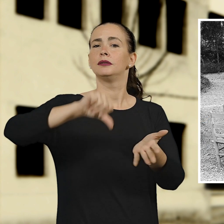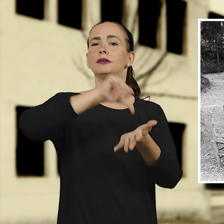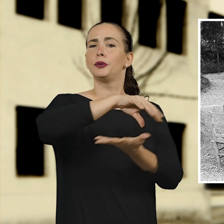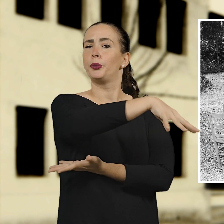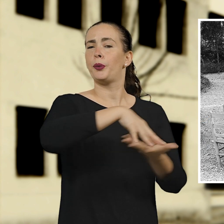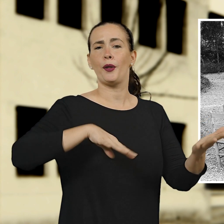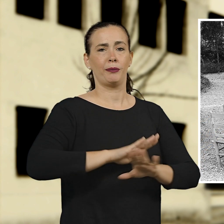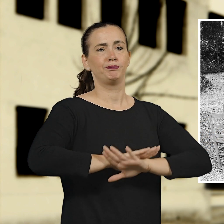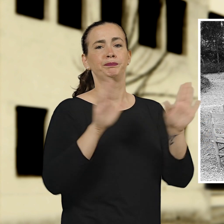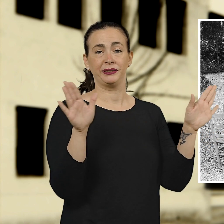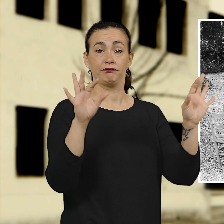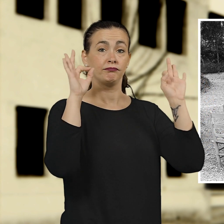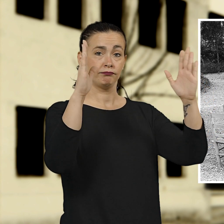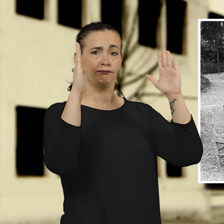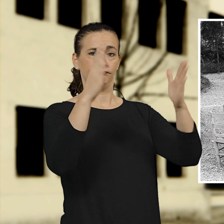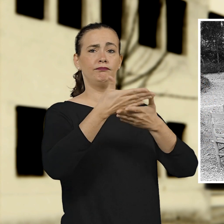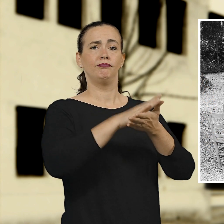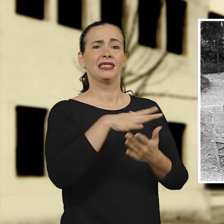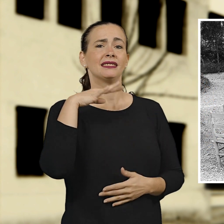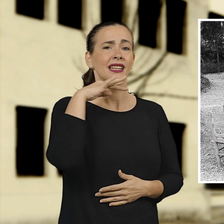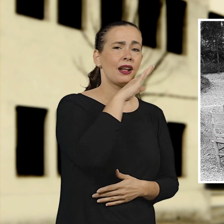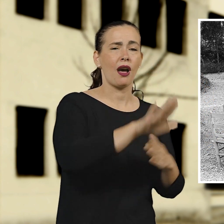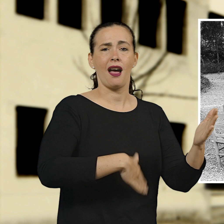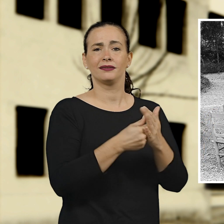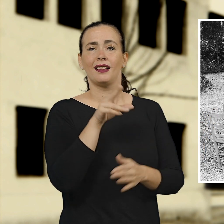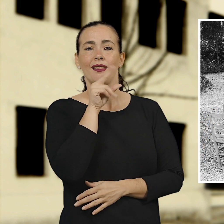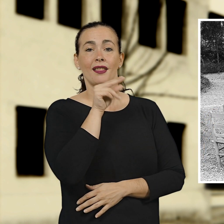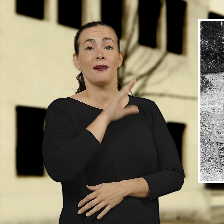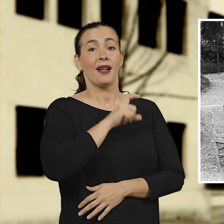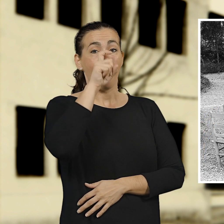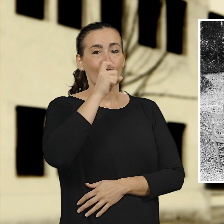que entre gener i desembre de 2023 presentaran una selecció d’objectes i documentació